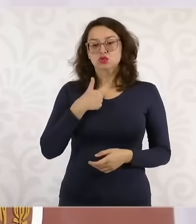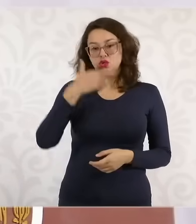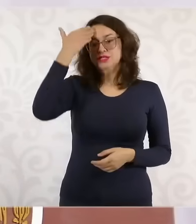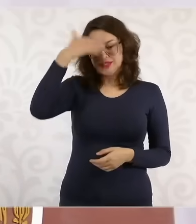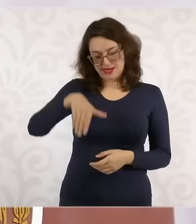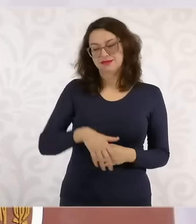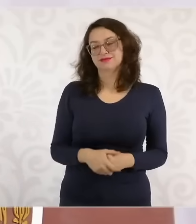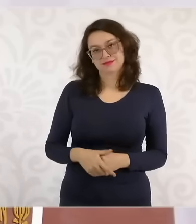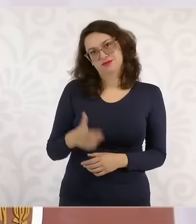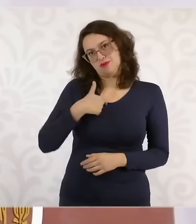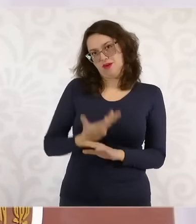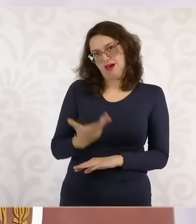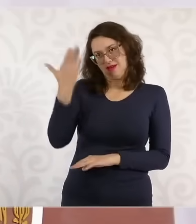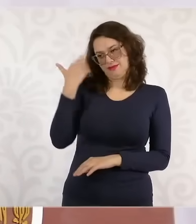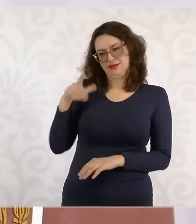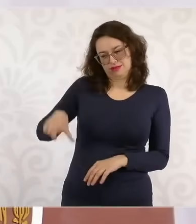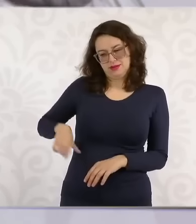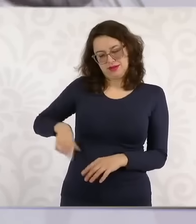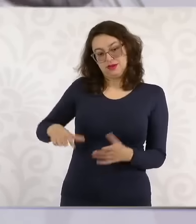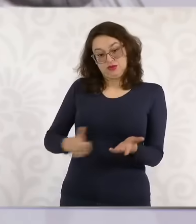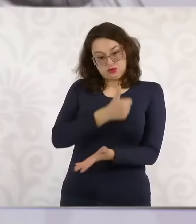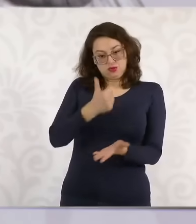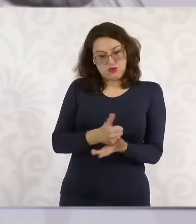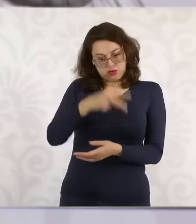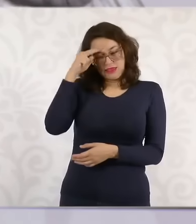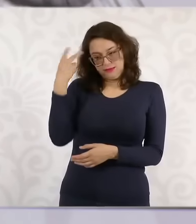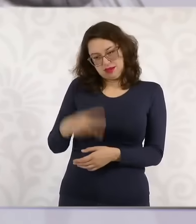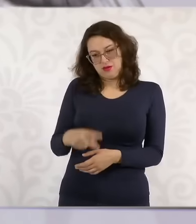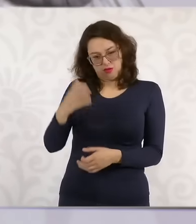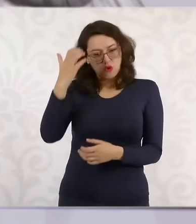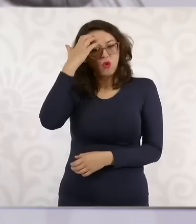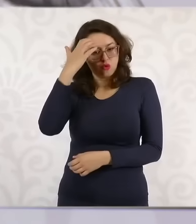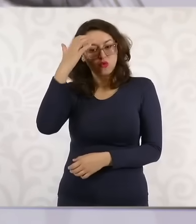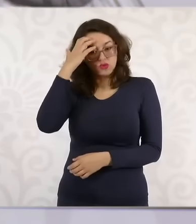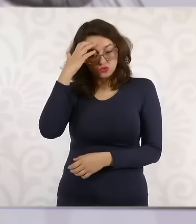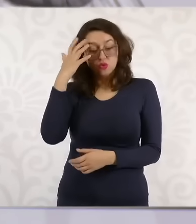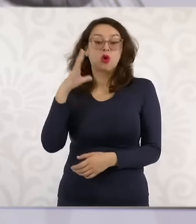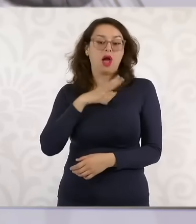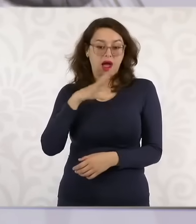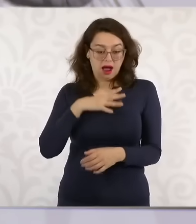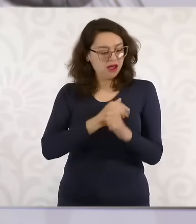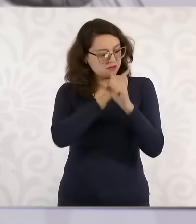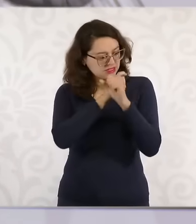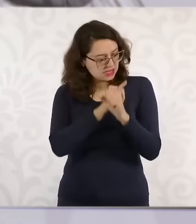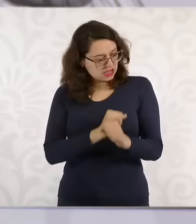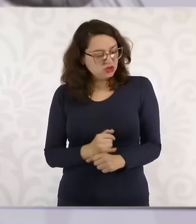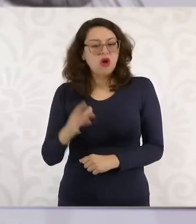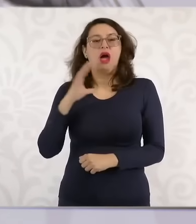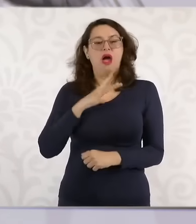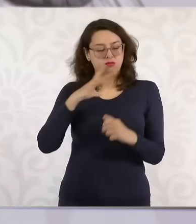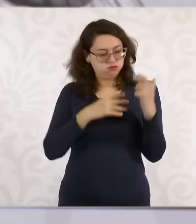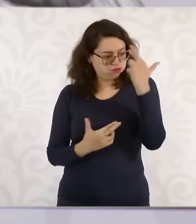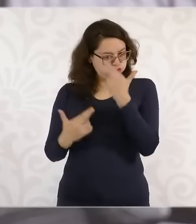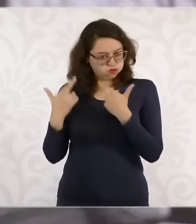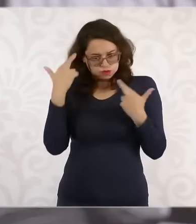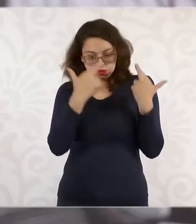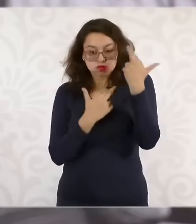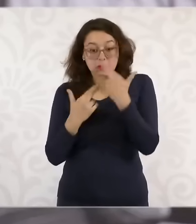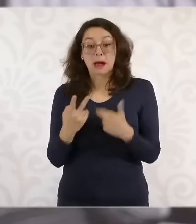de México, que hay un principio eh de estudios, de análisis sobre estos temas, pero específicamente